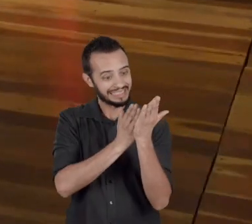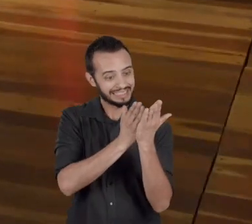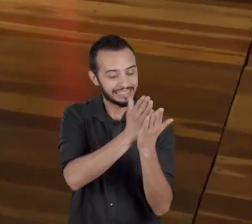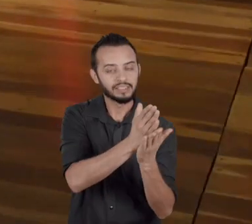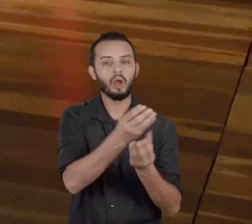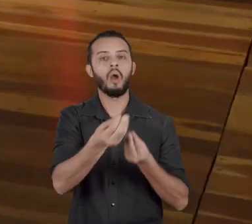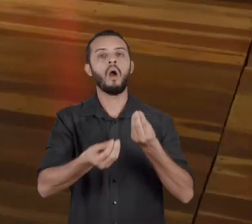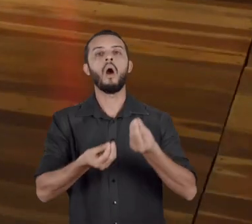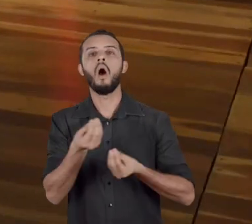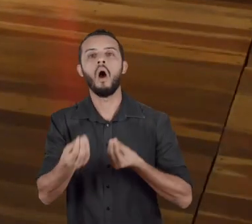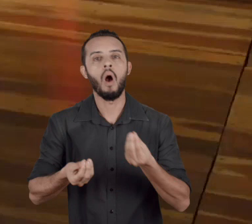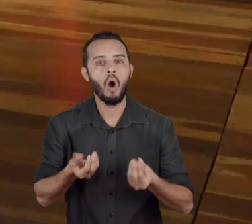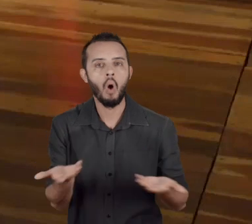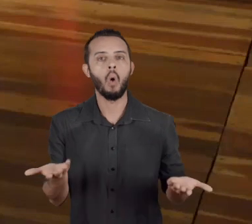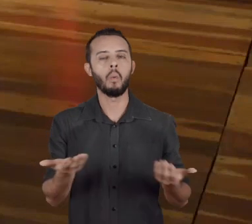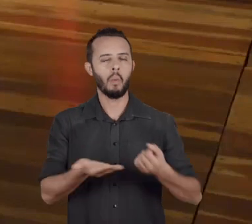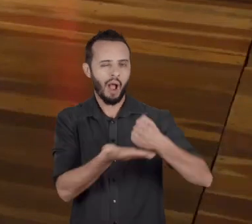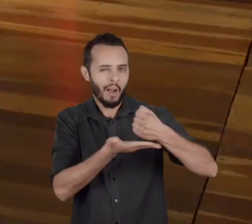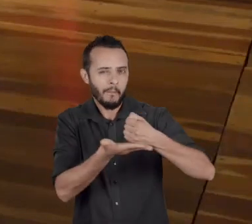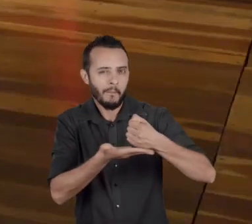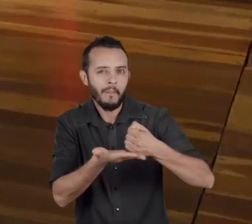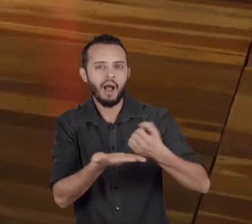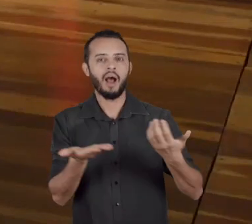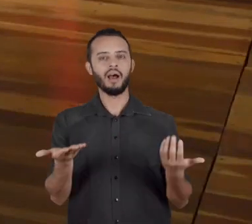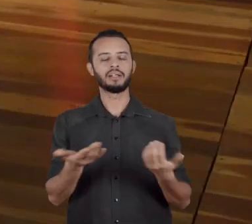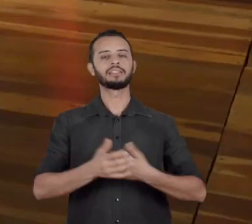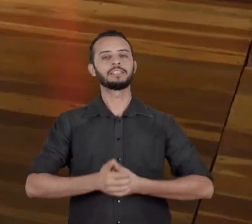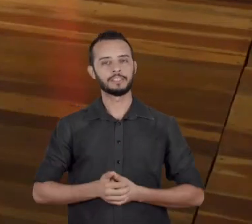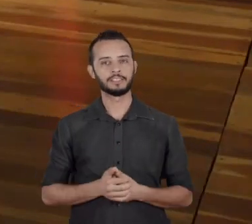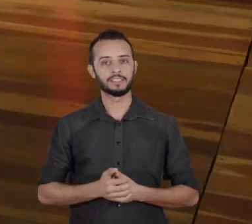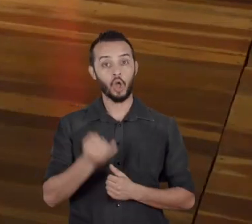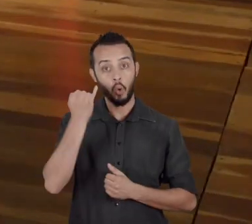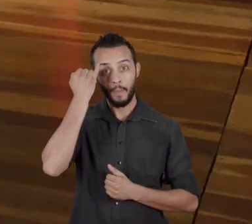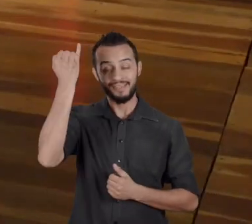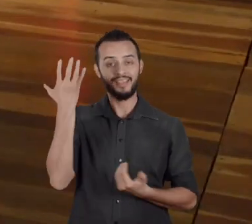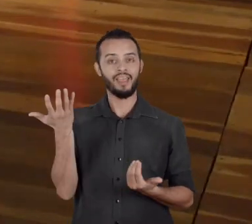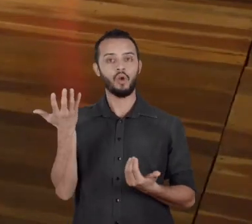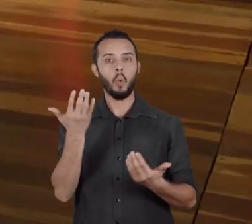o ideal de conduta fundamental é uma espécie de ideal empresarial de si.